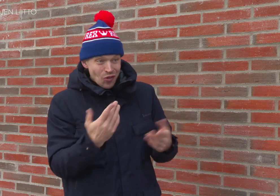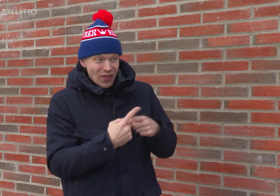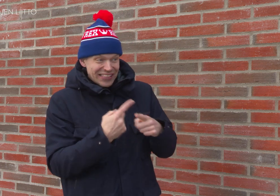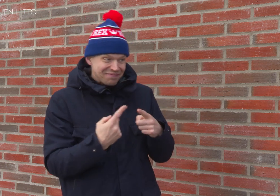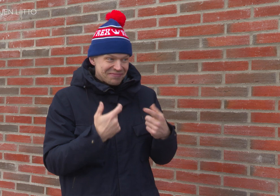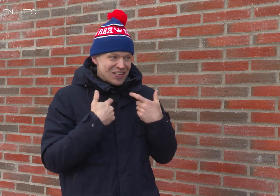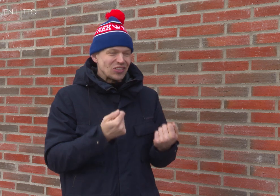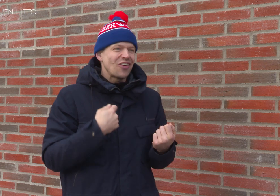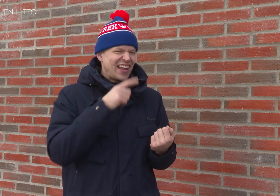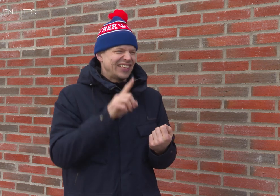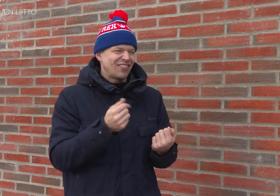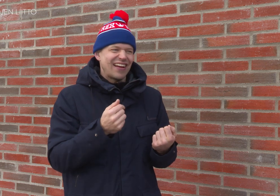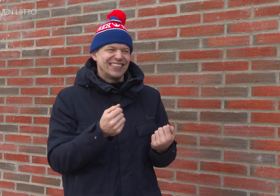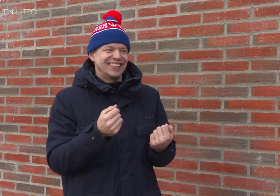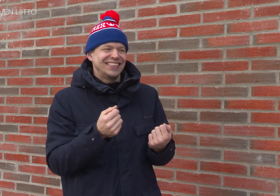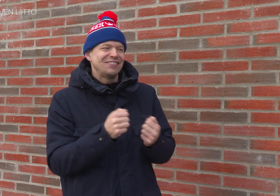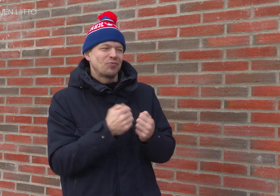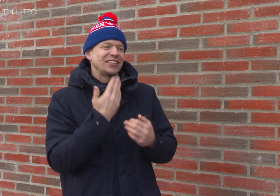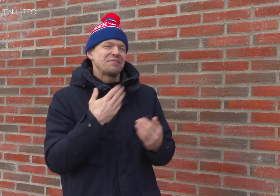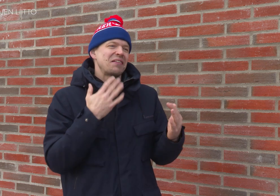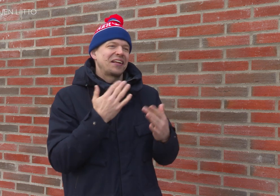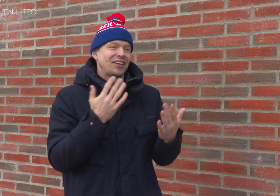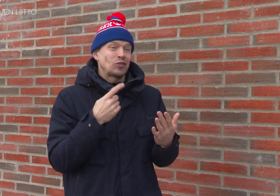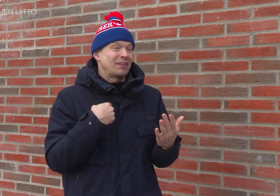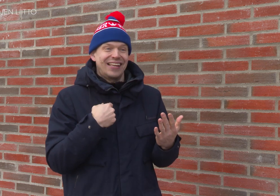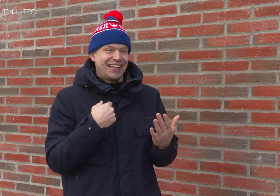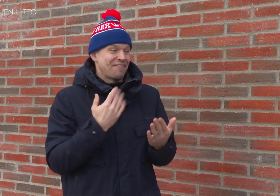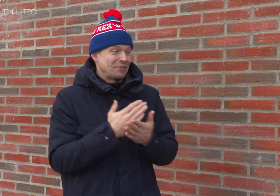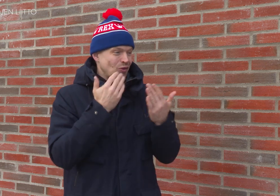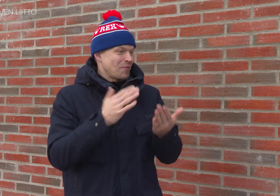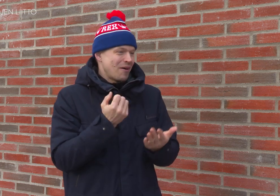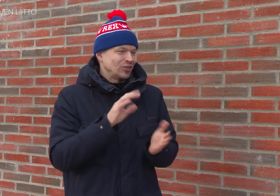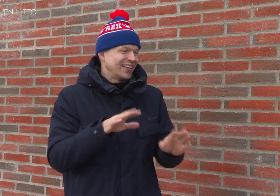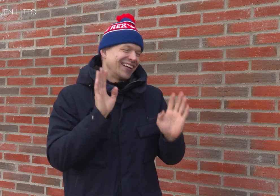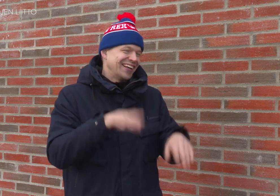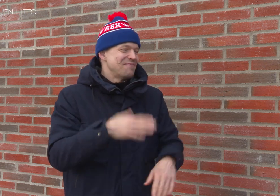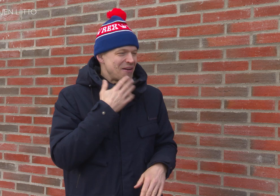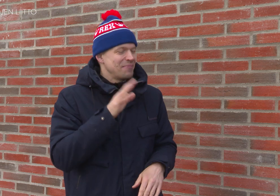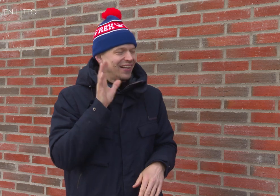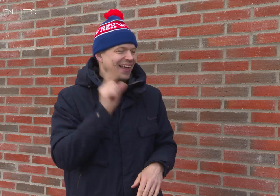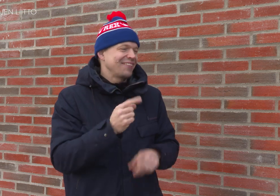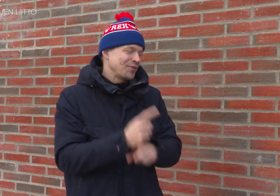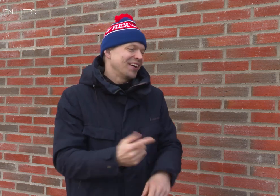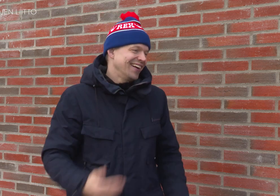Ensin olin vähän epäileväinen, mutta lopulta päätin lähteä mukaan.